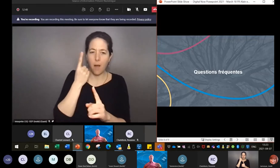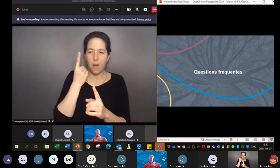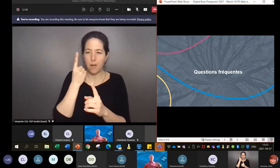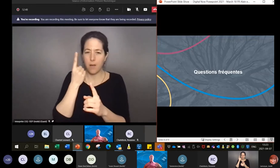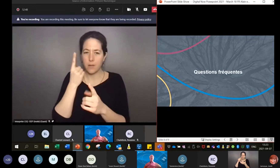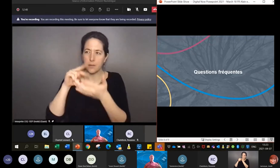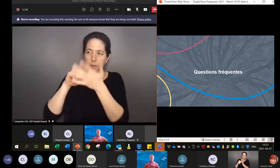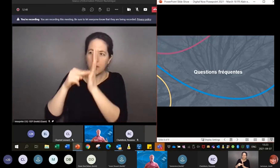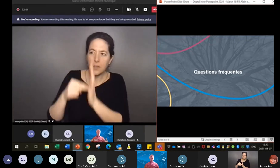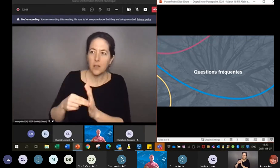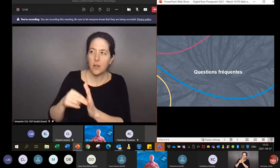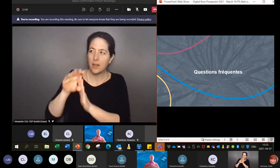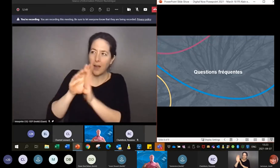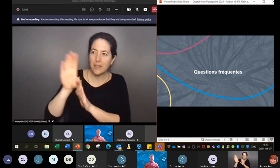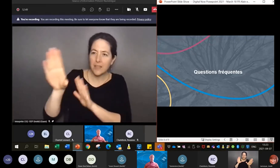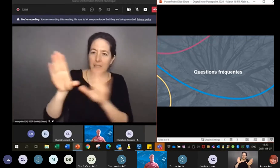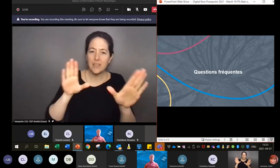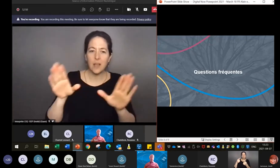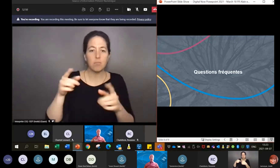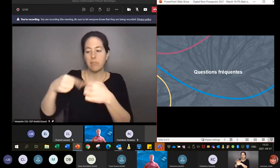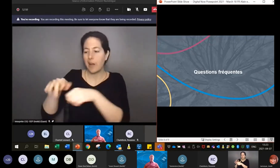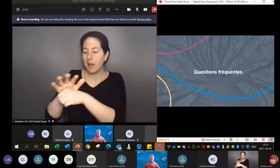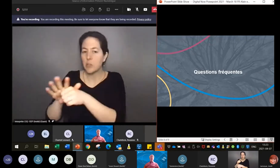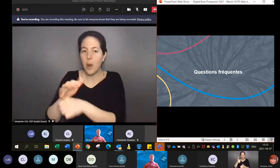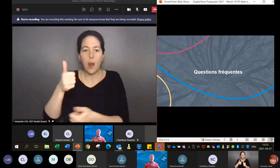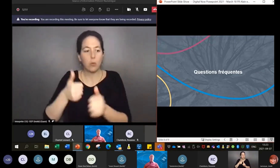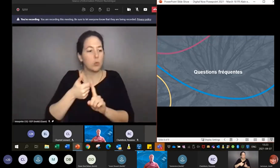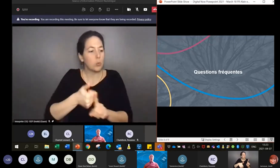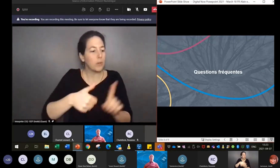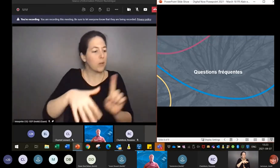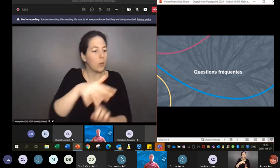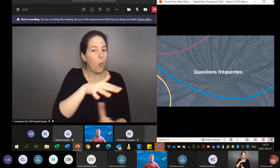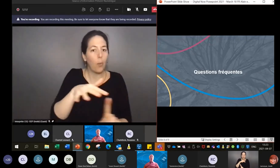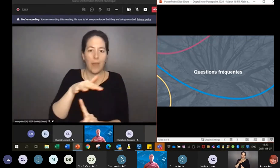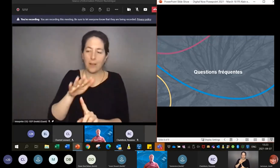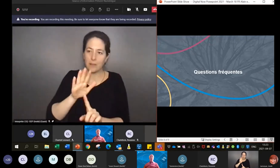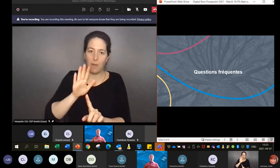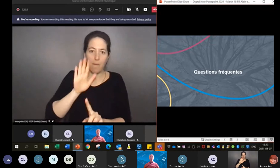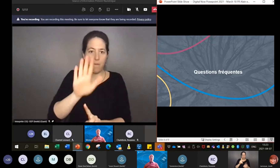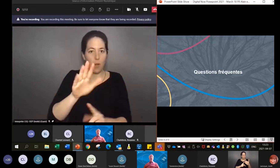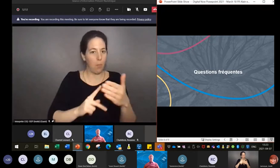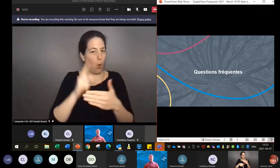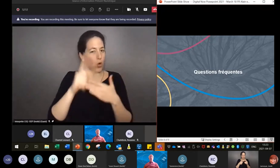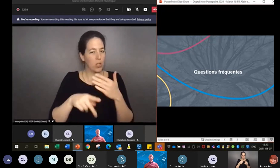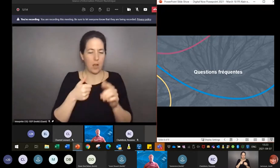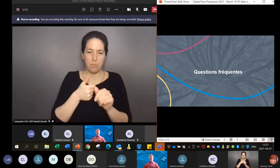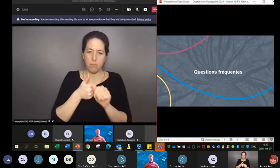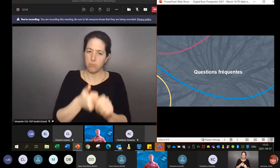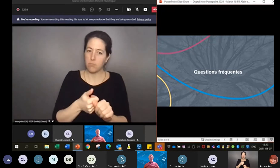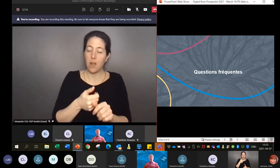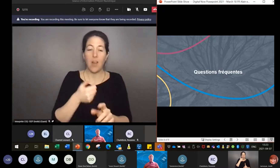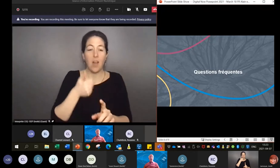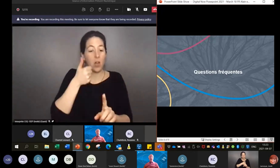régionales ou contextuelles, de votre projet. Donc chaque trajet sera évalué